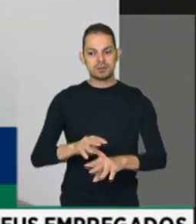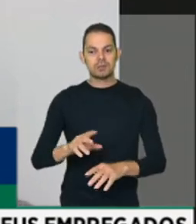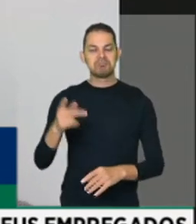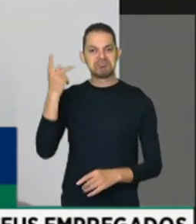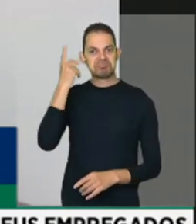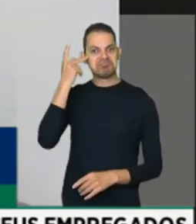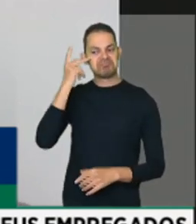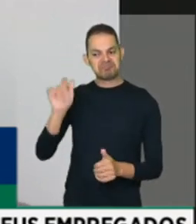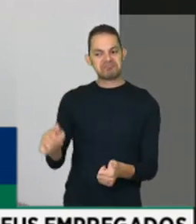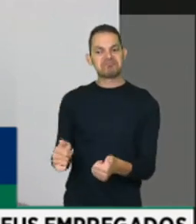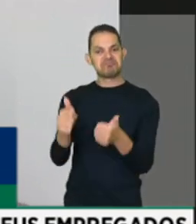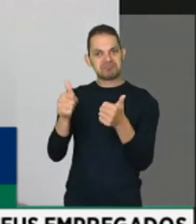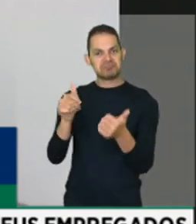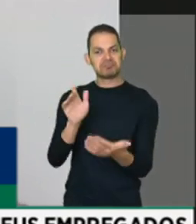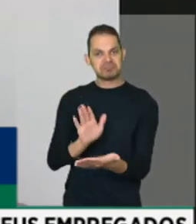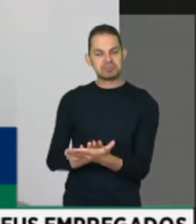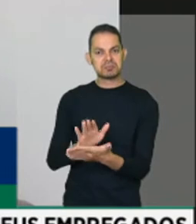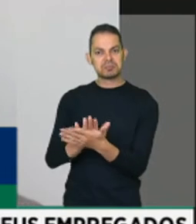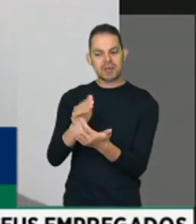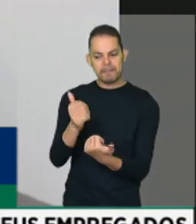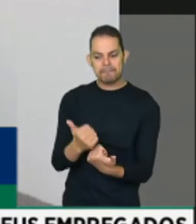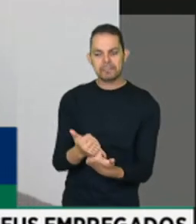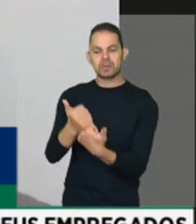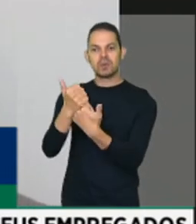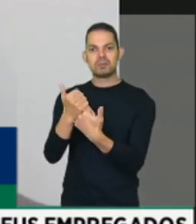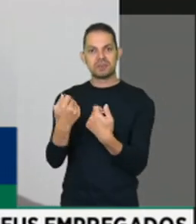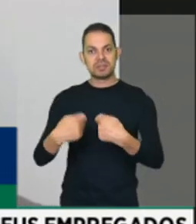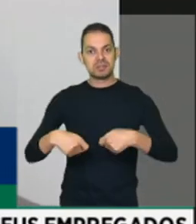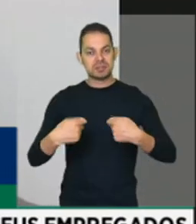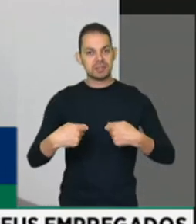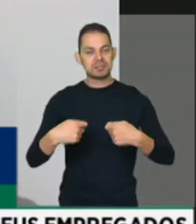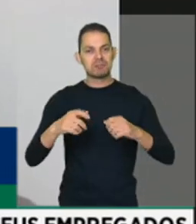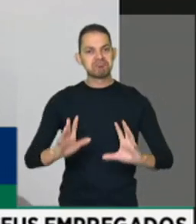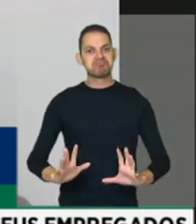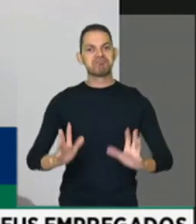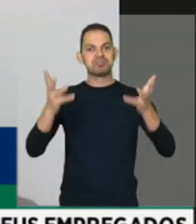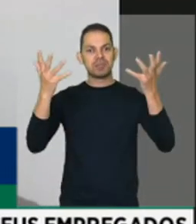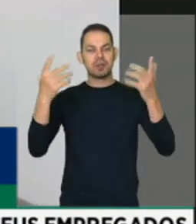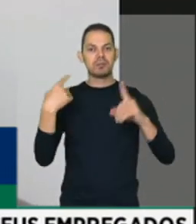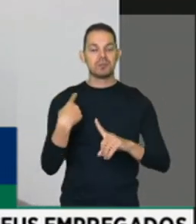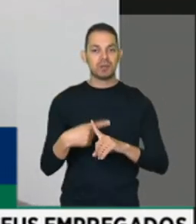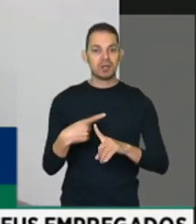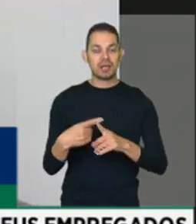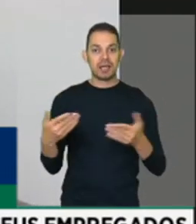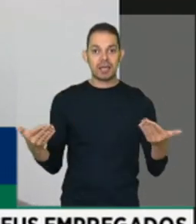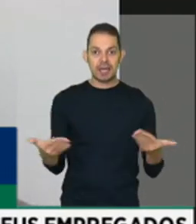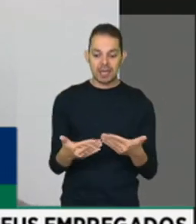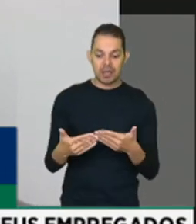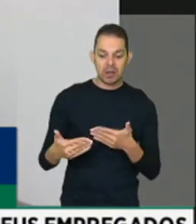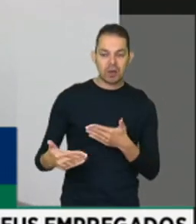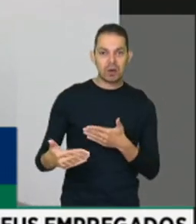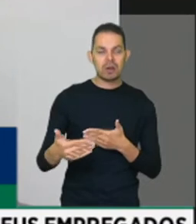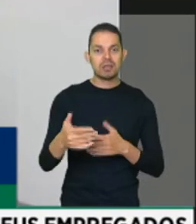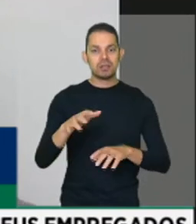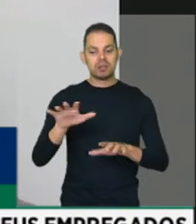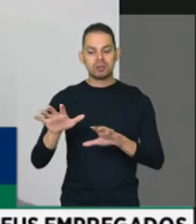POR SÃO PAULO QUE MERECE O NOSSO TOTAL APOIO E QUE NÓS FESTEJAMOS PORQUE COM ISSO, QUALIFICAMOS ESSES DOIS SETORES PARA PODEREM CUMPRIR